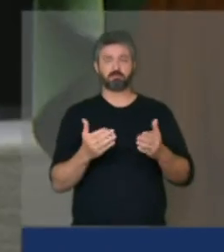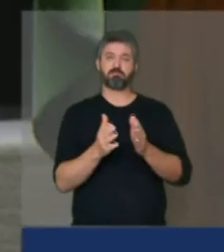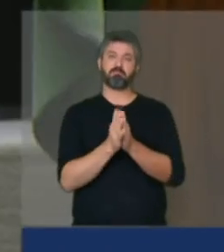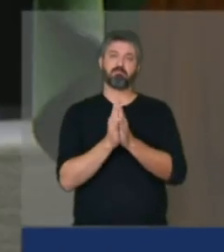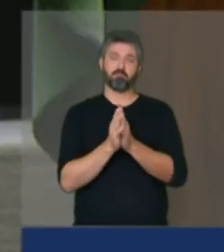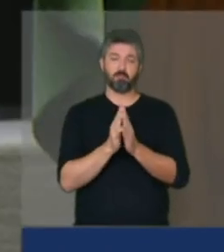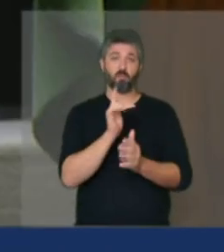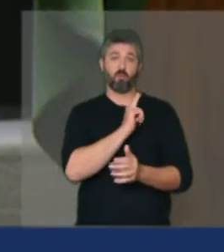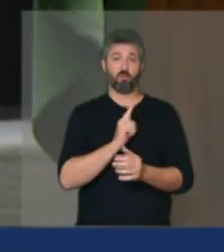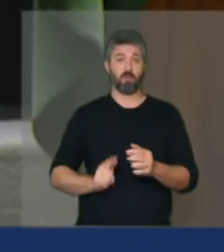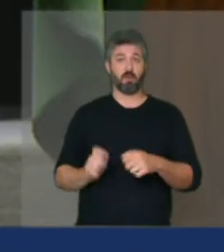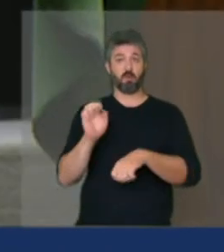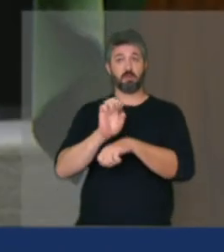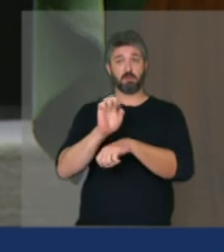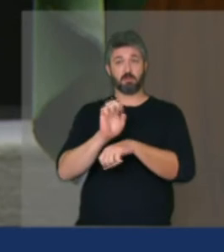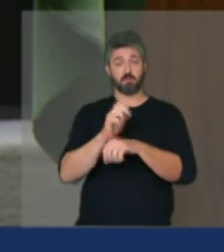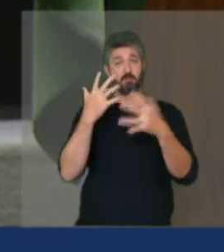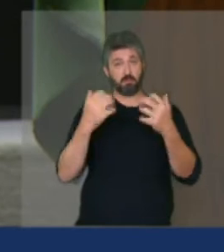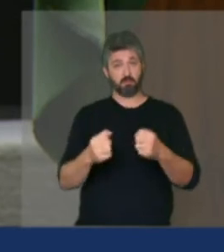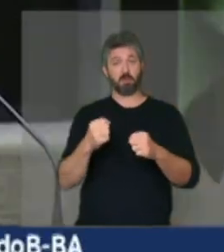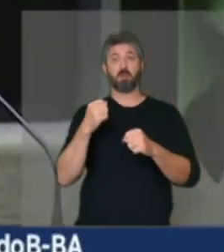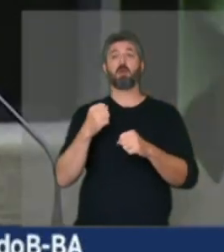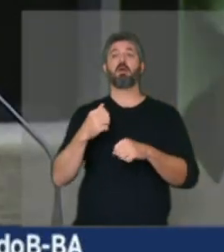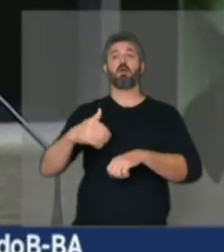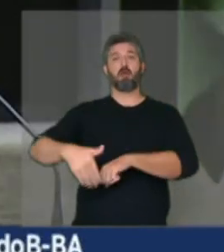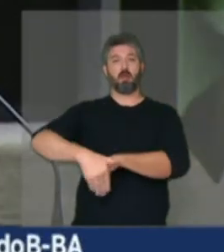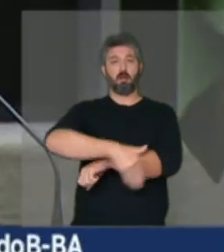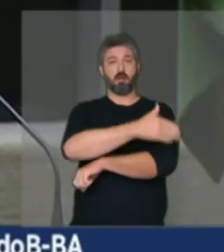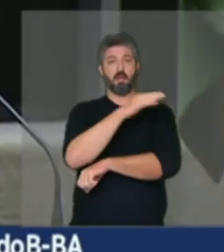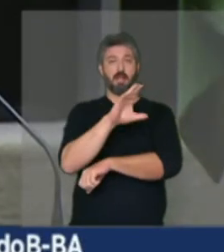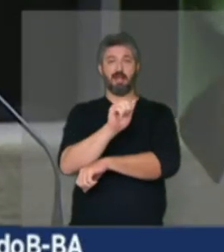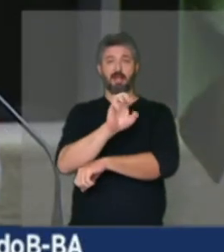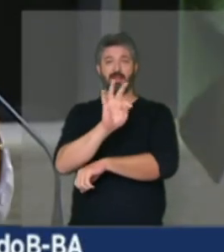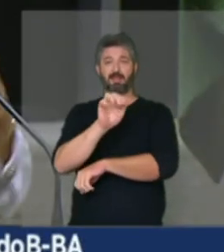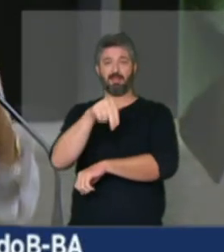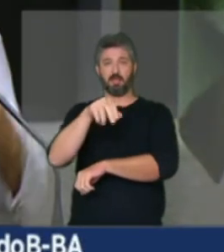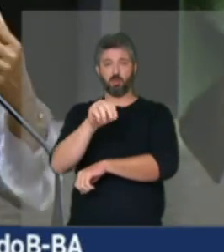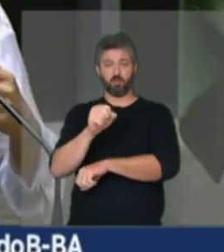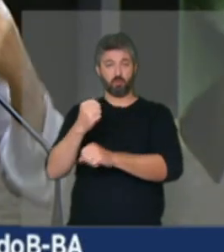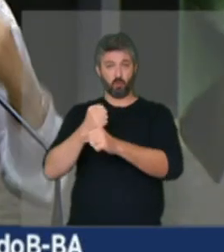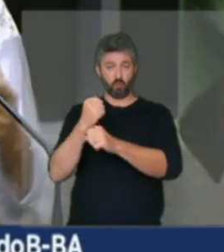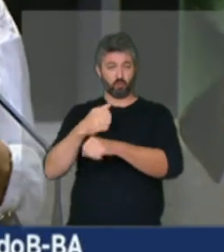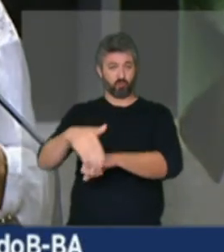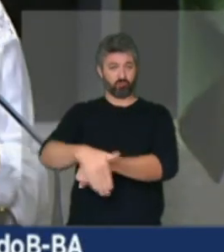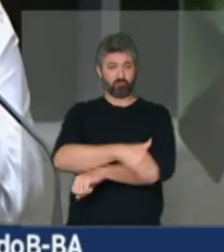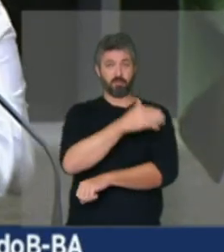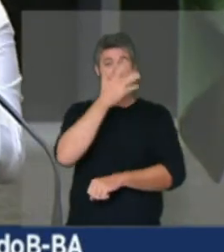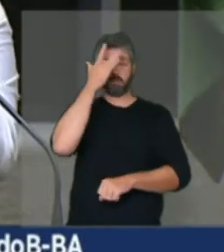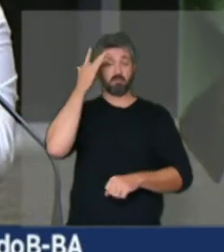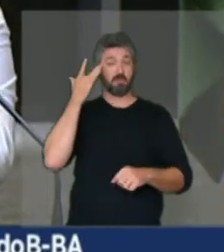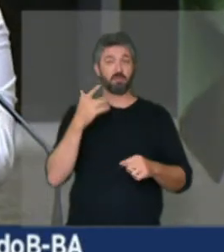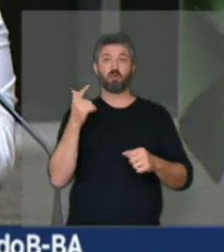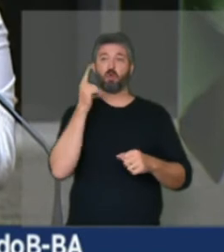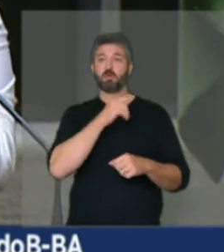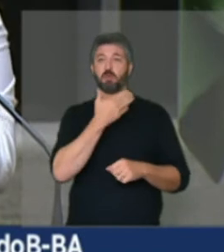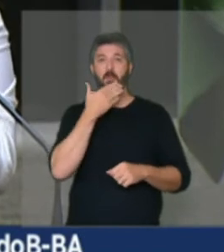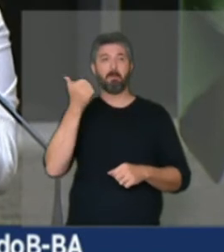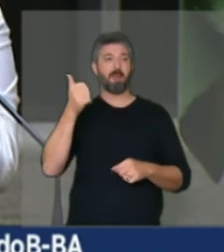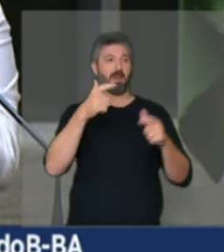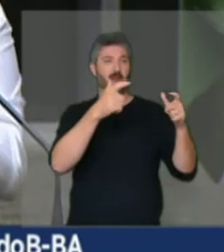GOVERNO DO ESTADO, VAMOS FAZER A ESTRADA DE CAETANOS PARA QUE TODOS POSSAM TRANSITAR POR AQUELA BELA LOCALIDADE. O